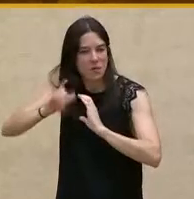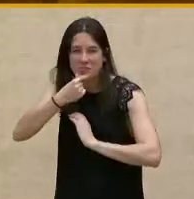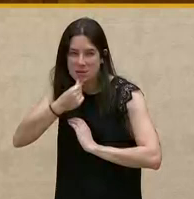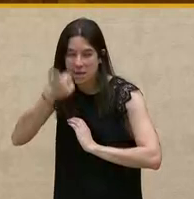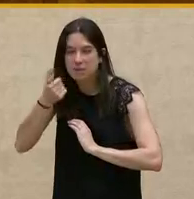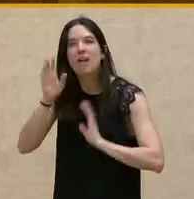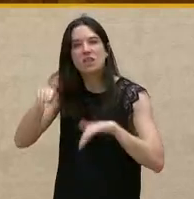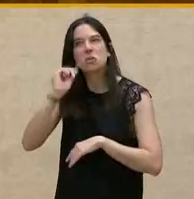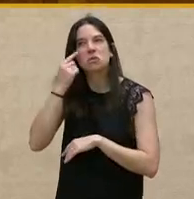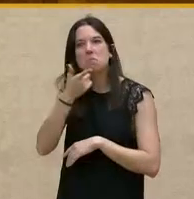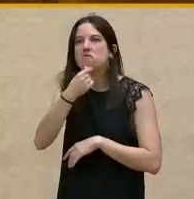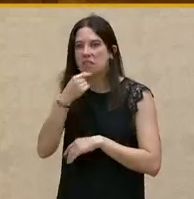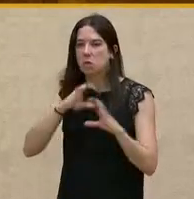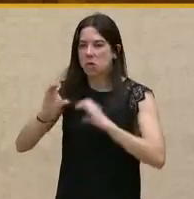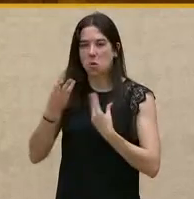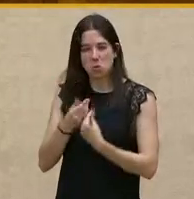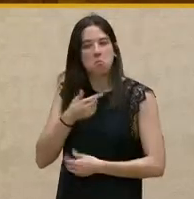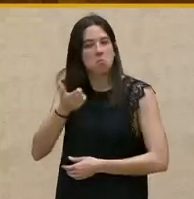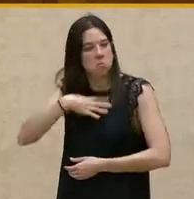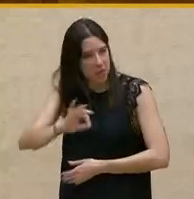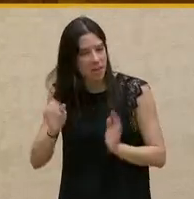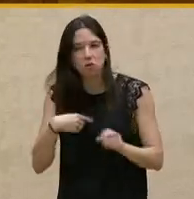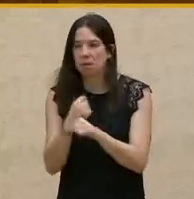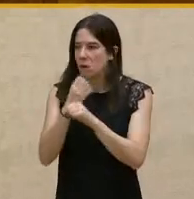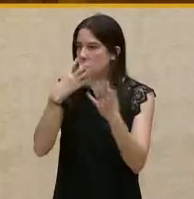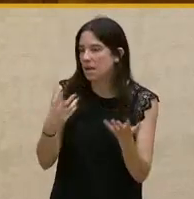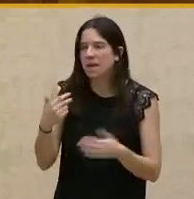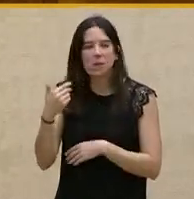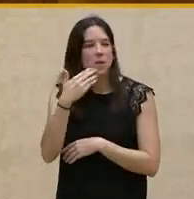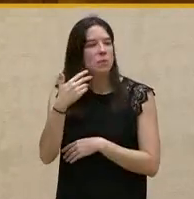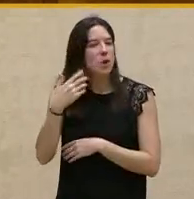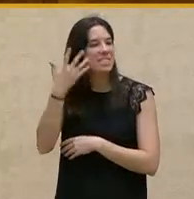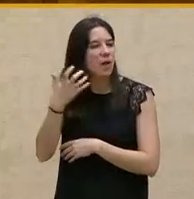se podía comunicar conmigo, que trabajaba bien, secar, el lavado de pelo, cortar no,